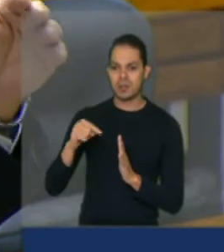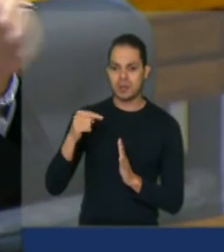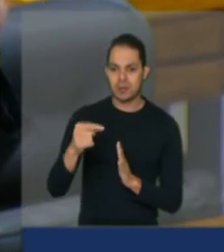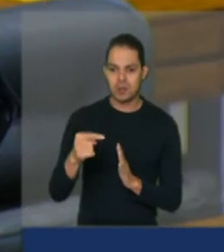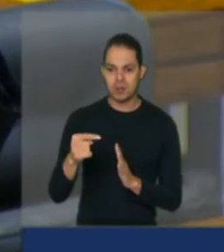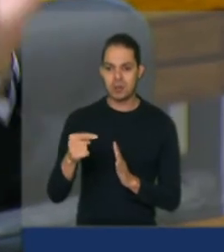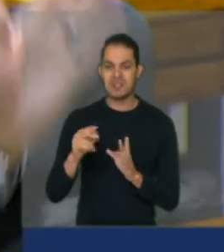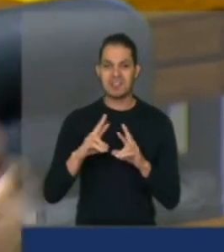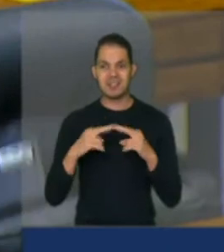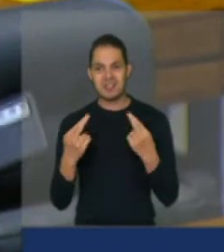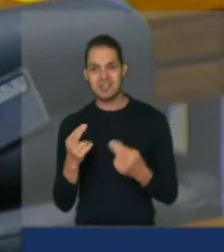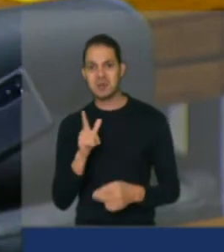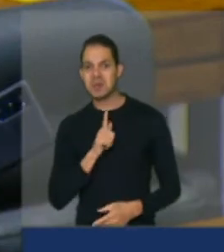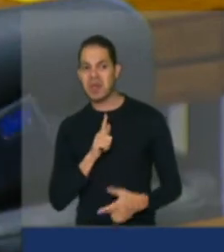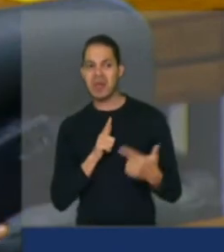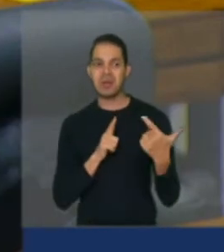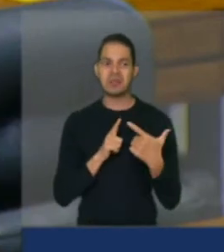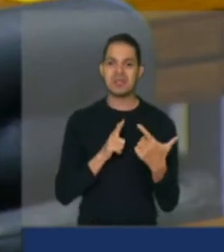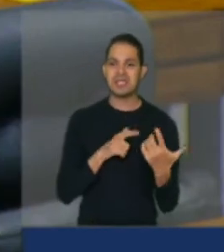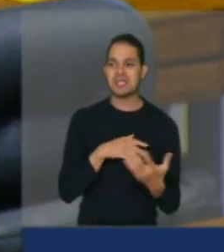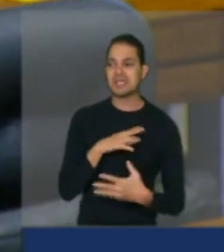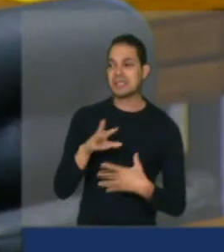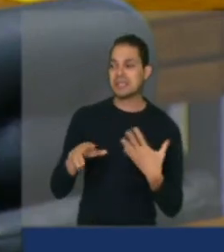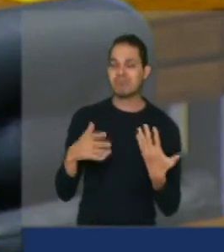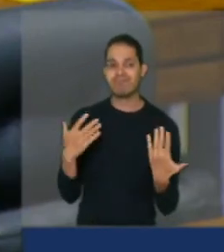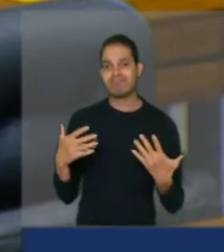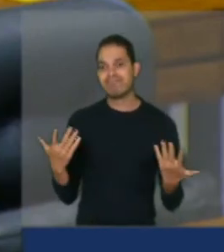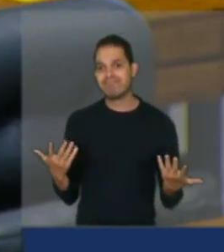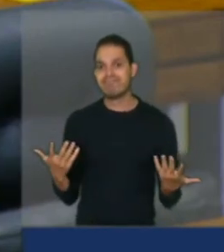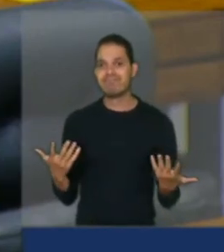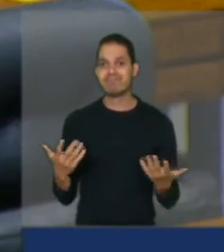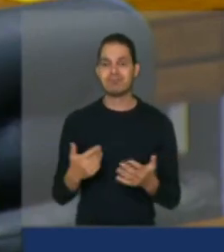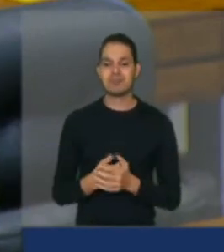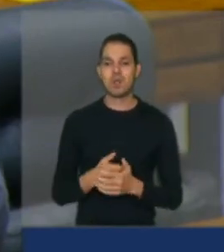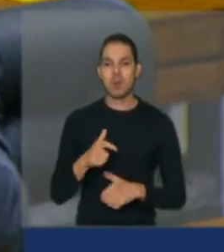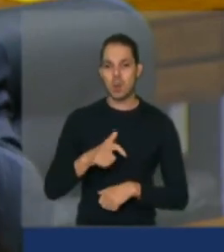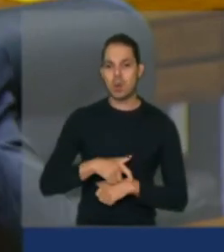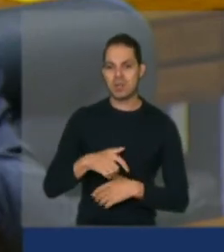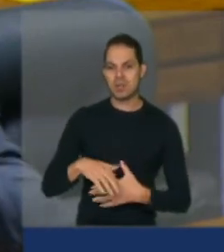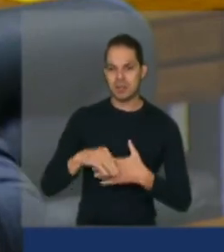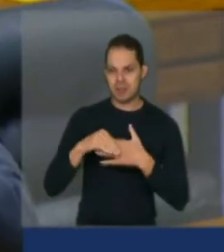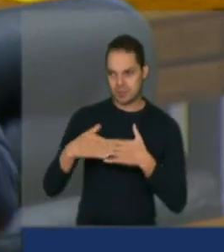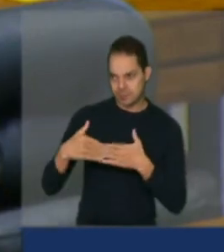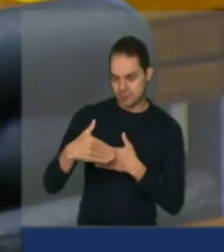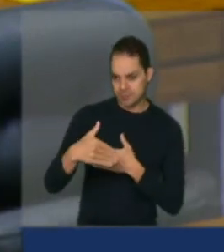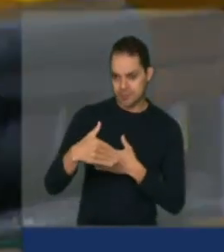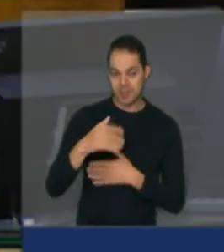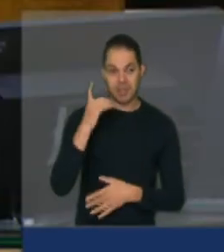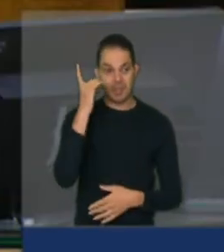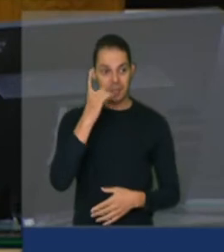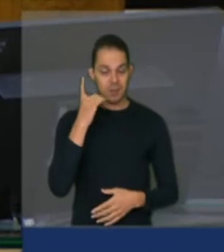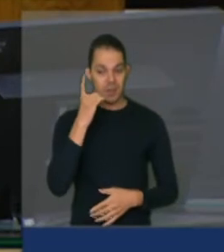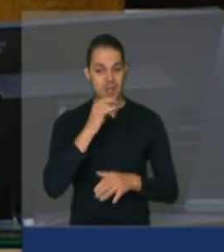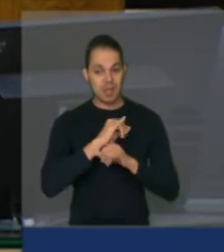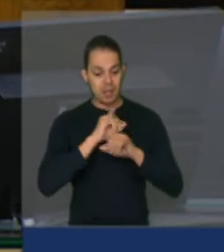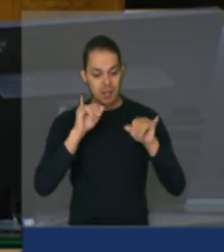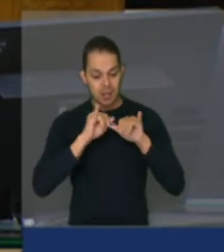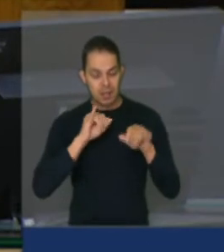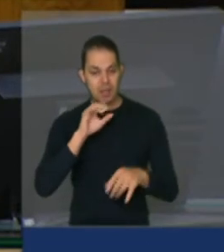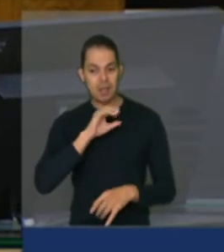NINGUÉM SABE SE VAI TER ESSA SESSÃO, ESTÁ ESSA ZONA NEBULOSA, EU VOU USAR A PALAVRA DE LÍDER. -- [PRESIDENTE]: DEPUTADO, NAS BREVES COMUNICAÇÕES NÃO CABE,